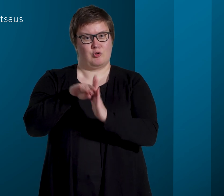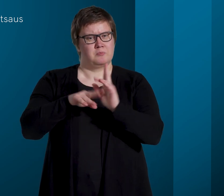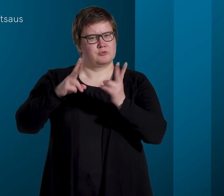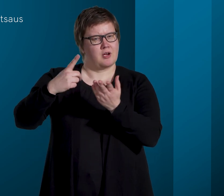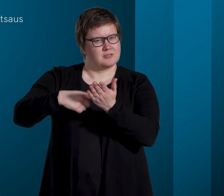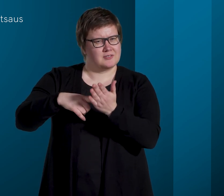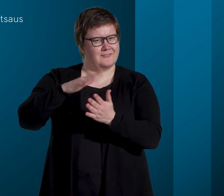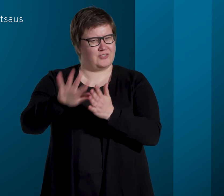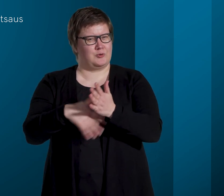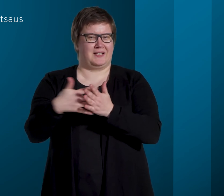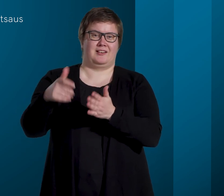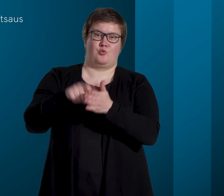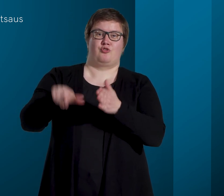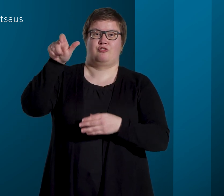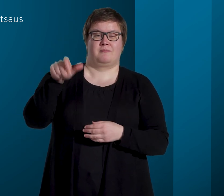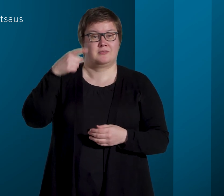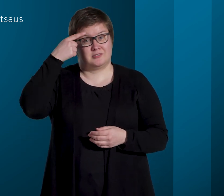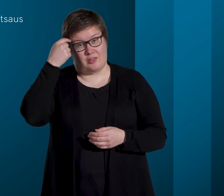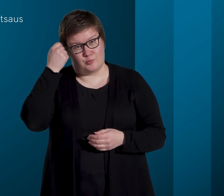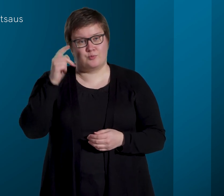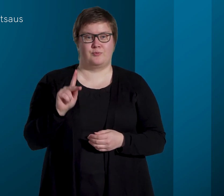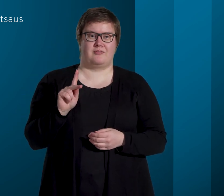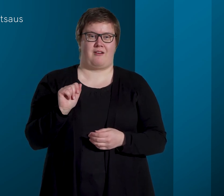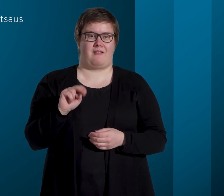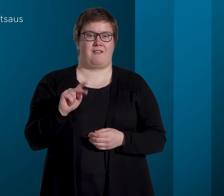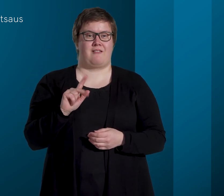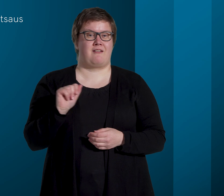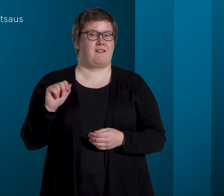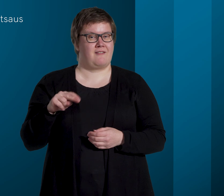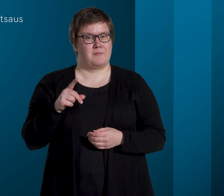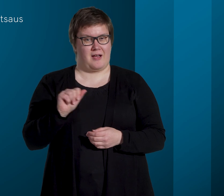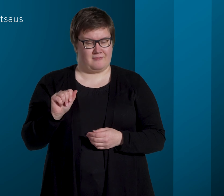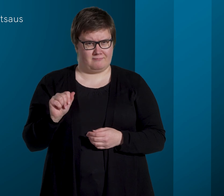Lisäksi haastateltiin viittomakielistä runoilijaa Satu Kankaanpäätä, -